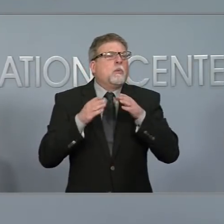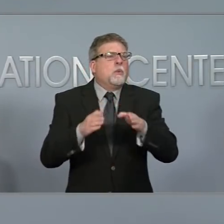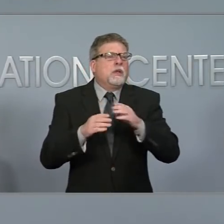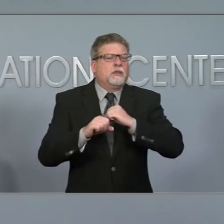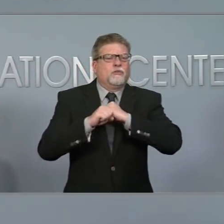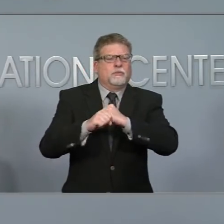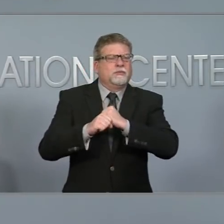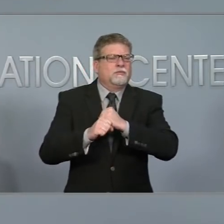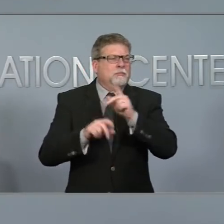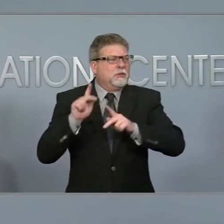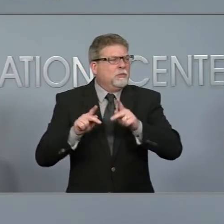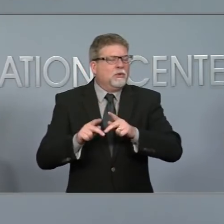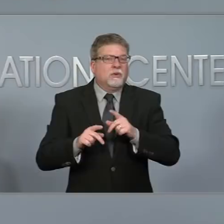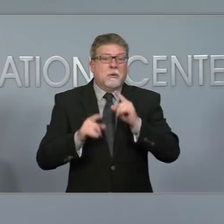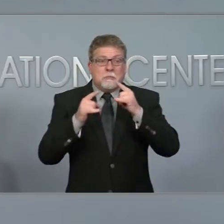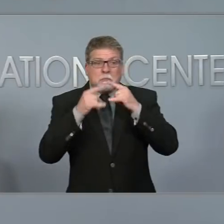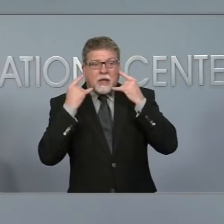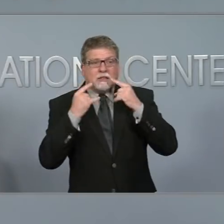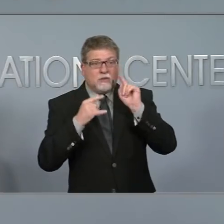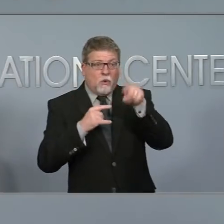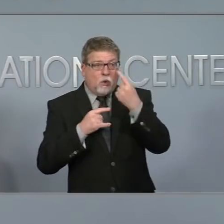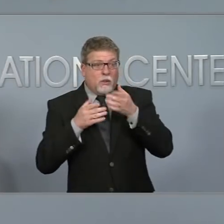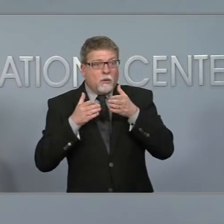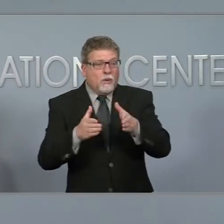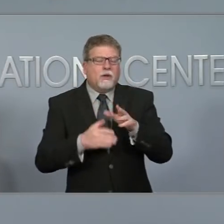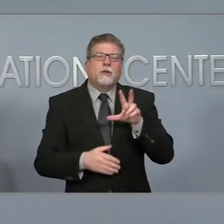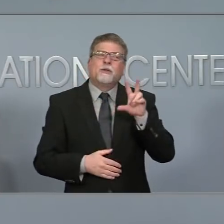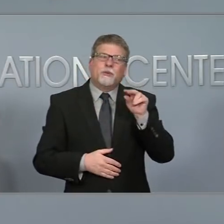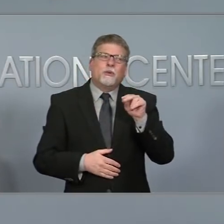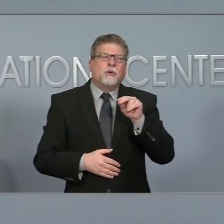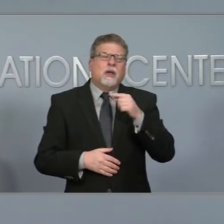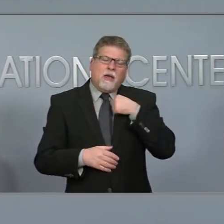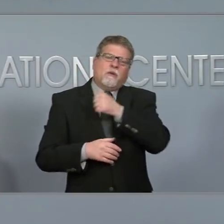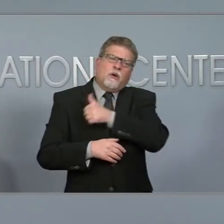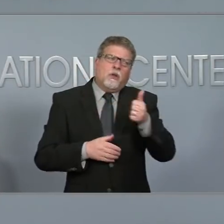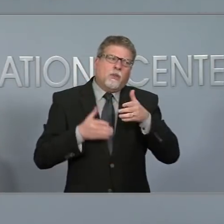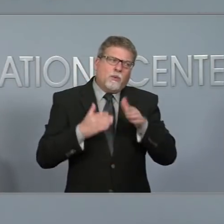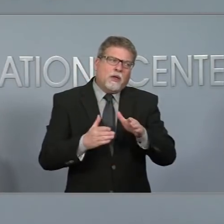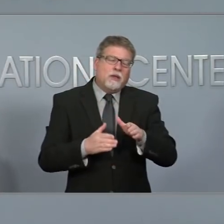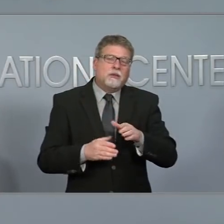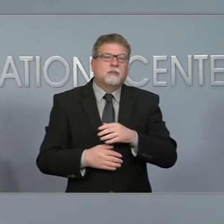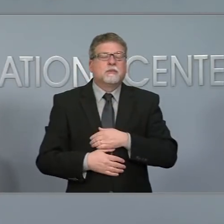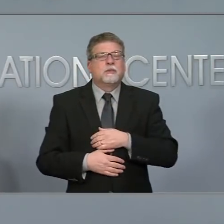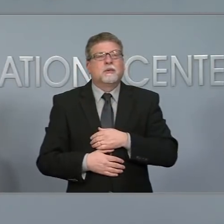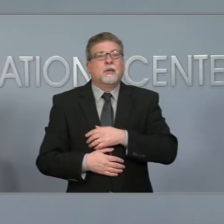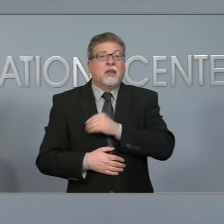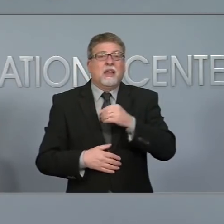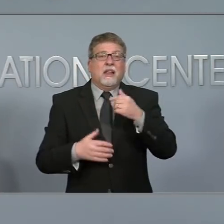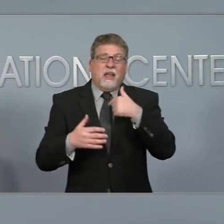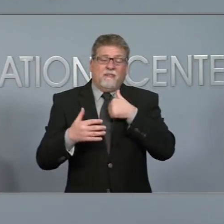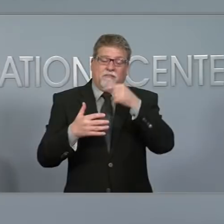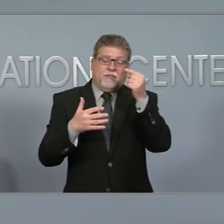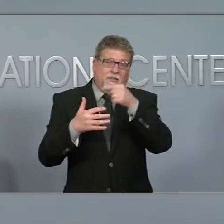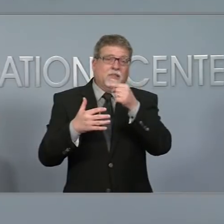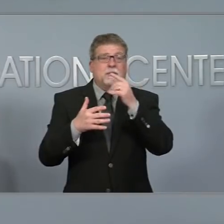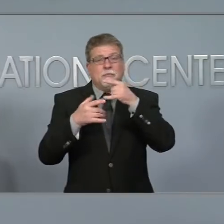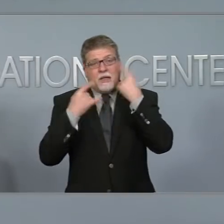sigue aplicando, hay otras medidas. Depre canción que están tomando las escuelas los